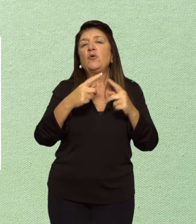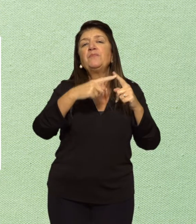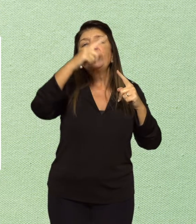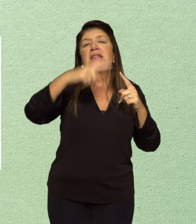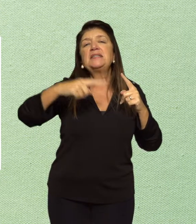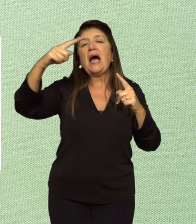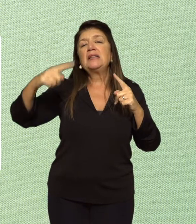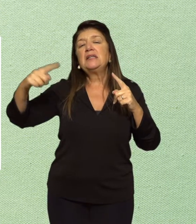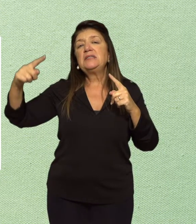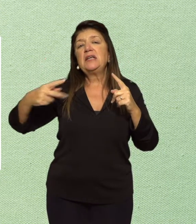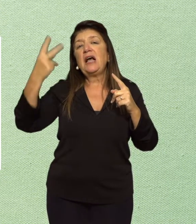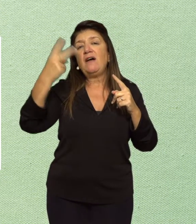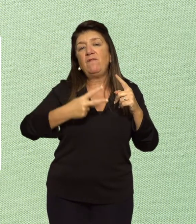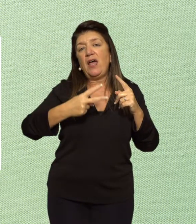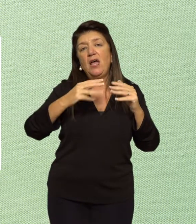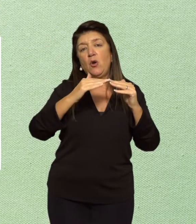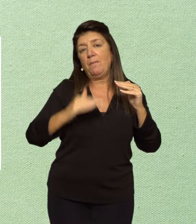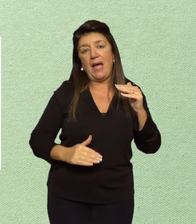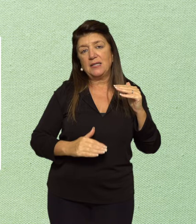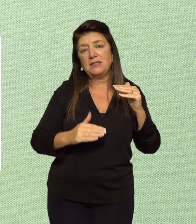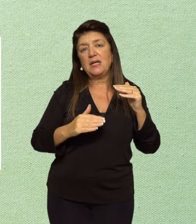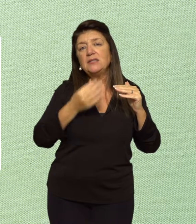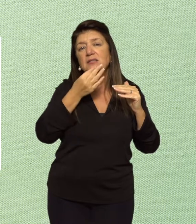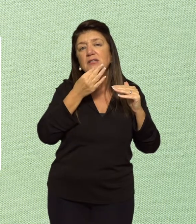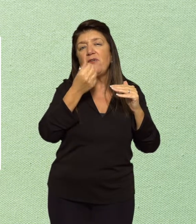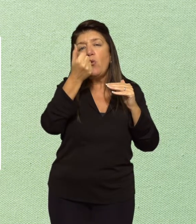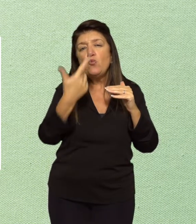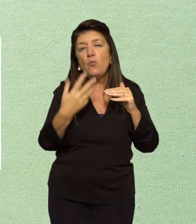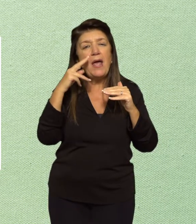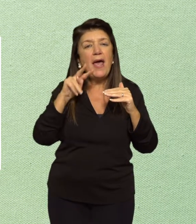più di quello che si vede e se si vede, se abbiamo la percezione che si veda tanto, che i